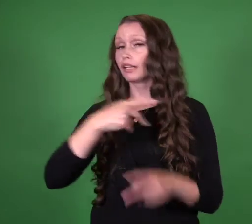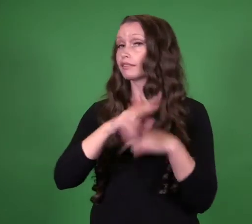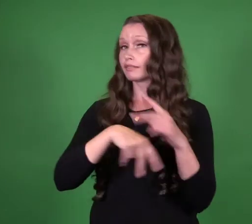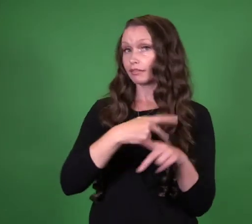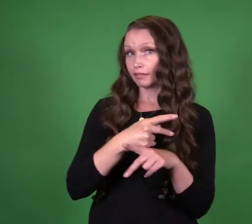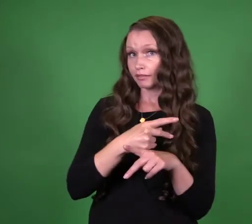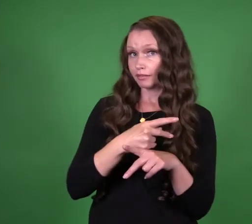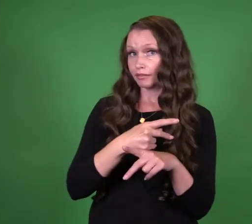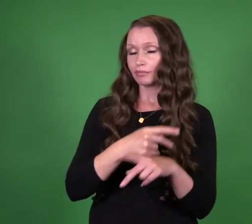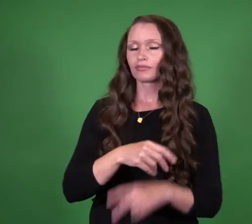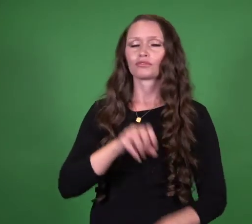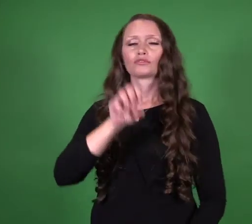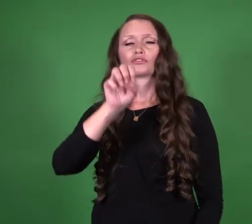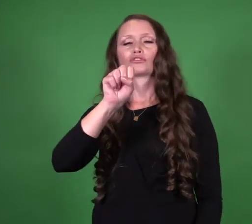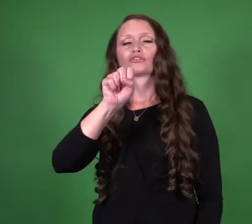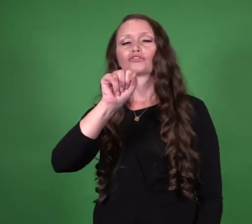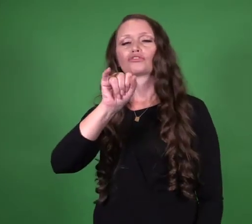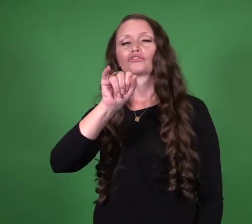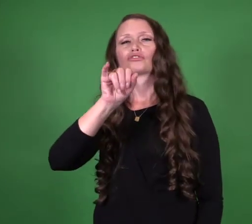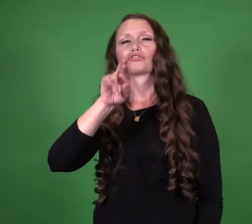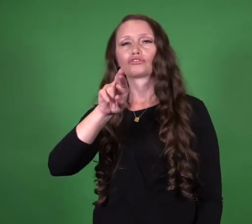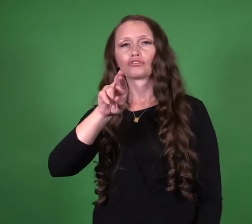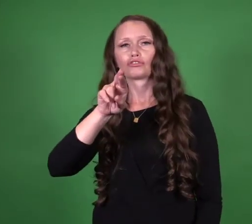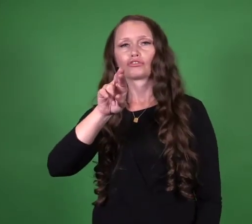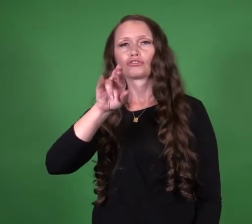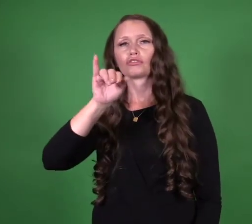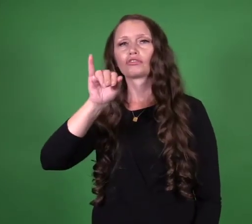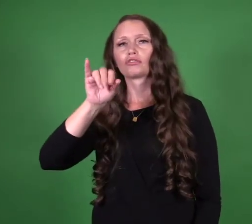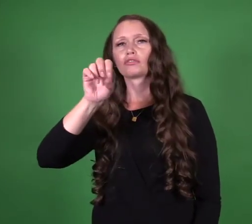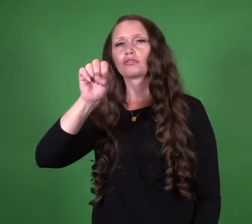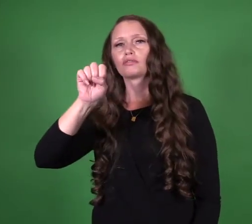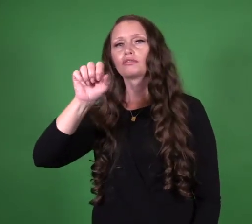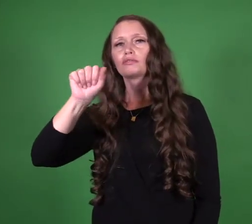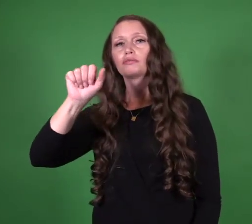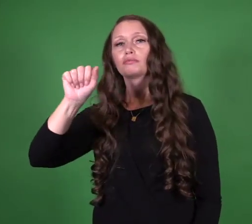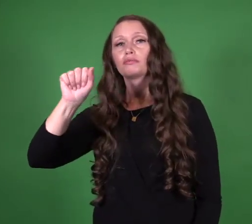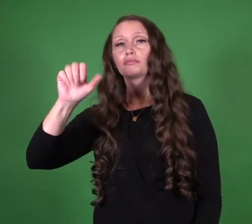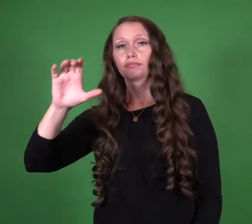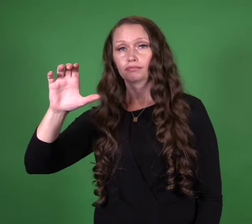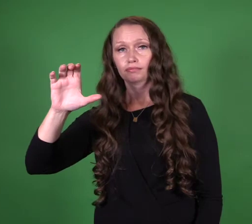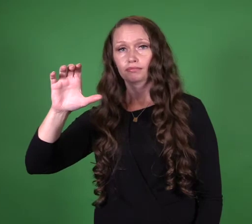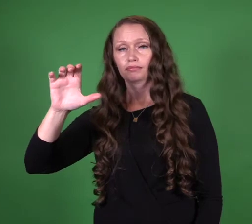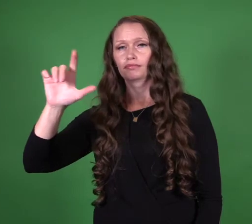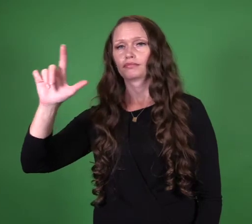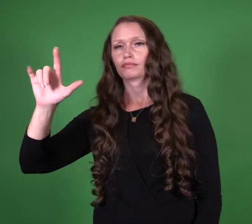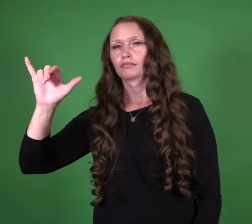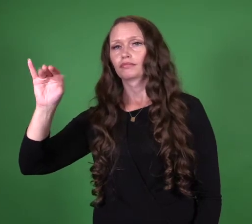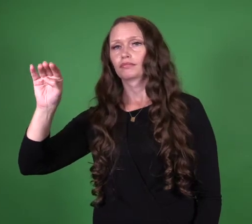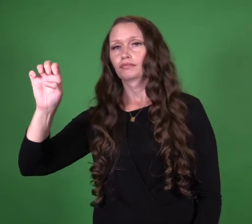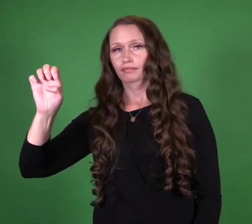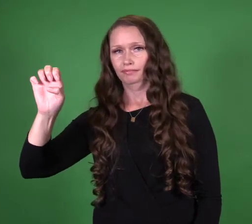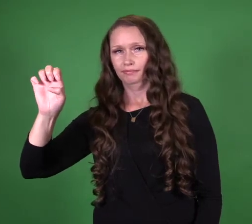Type: Sir Isaac Lime